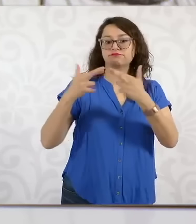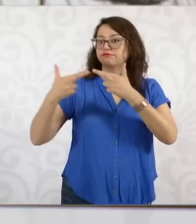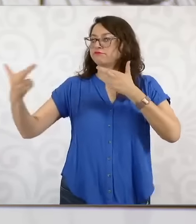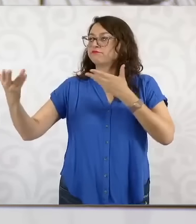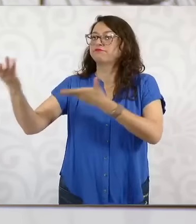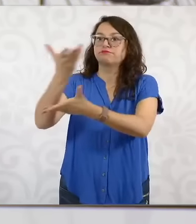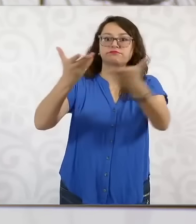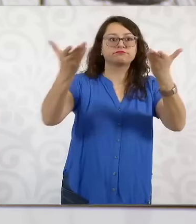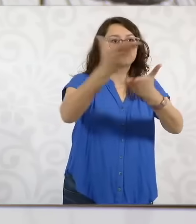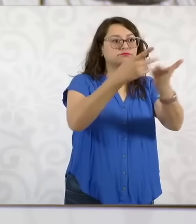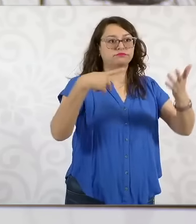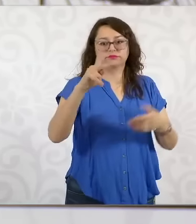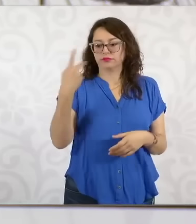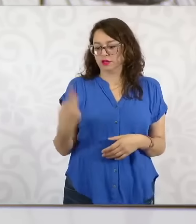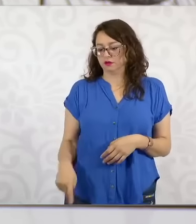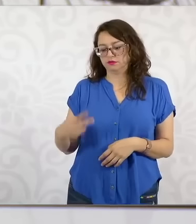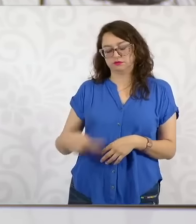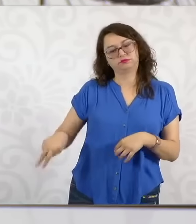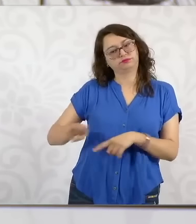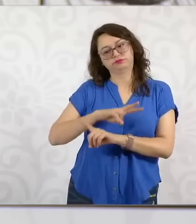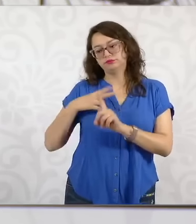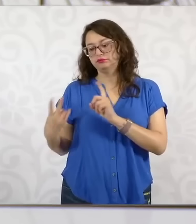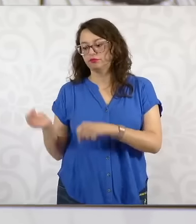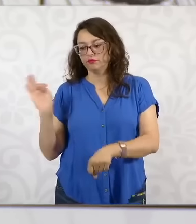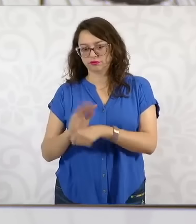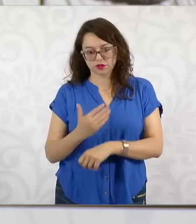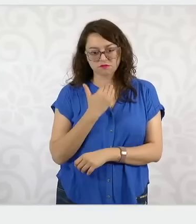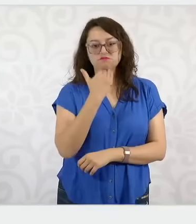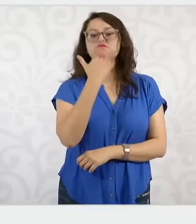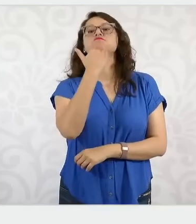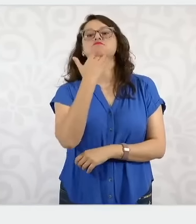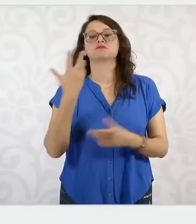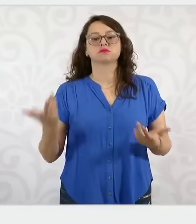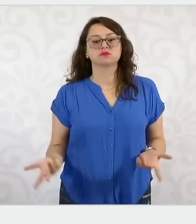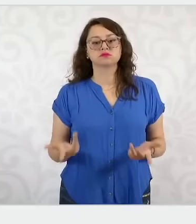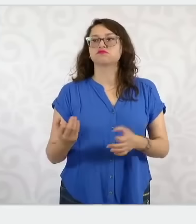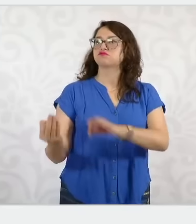una visión propia, un país que tiene dignidad, un país que habla con los otros como iguales.